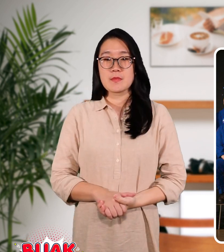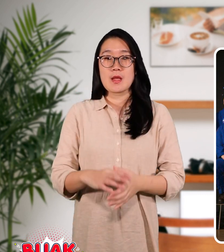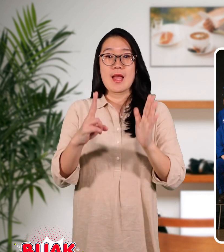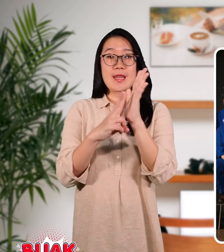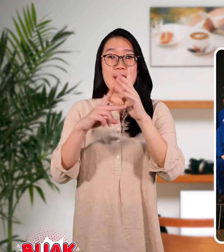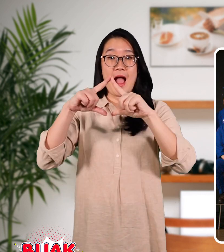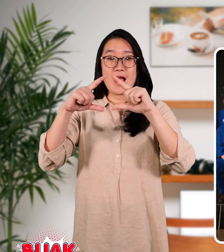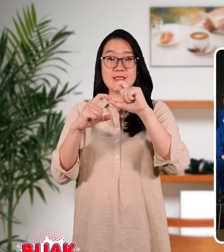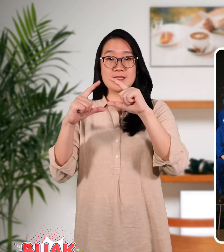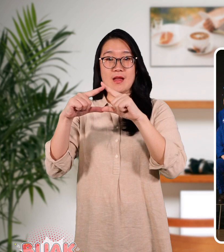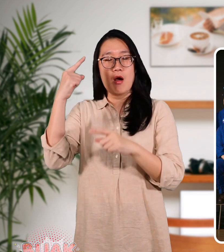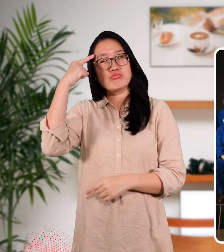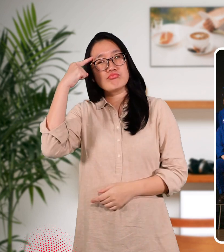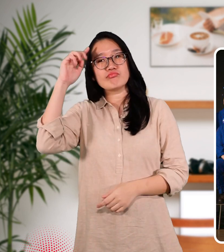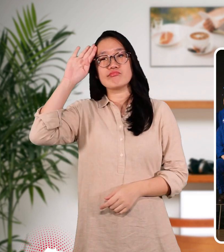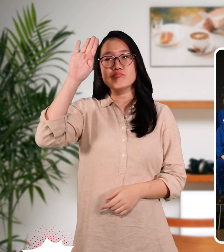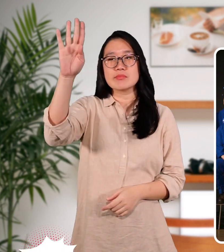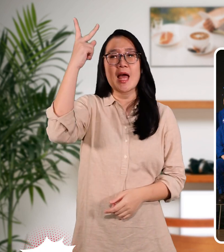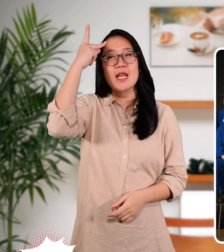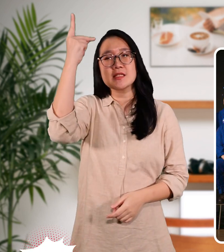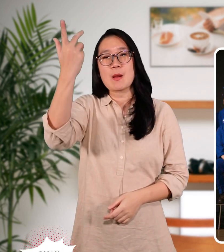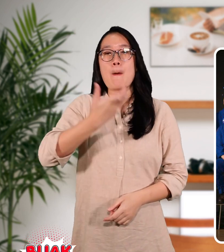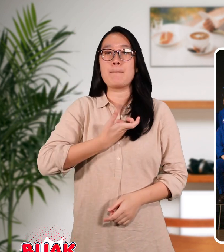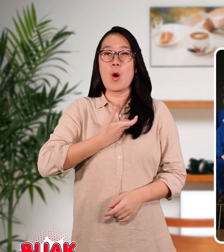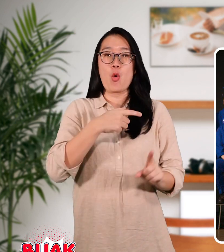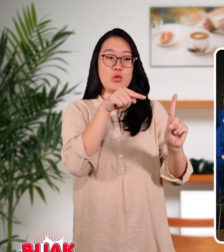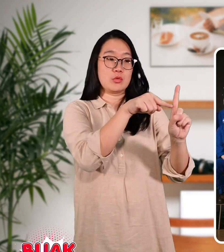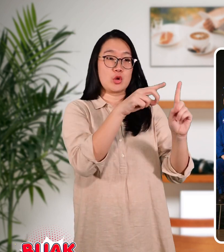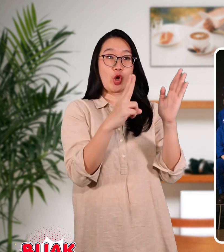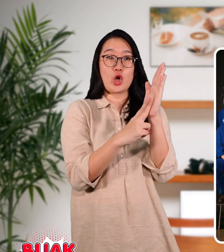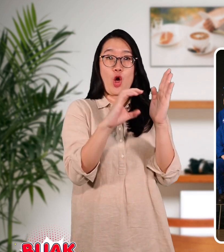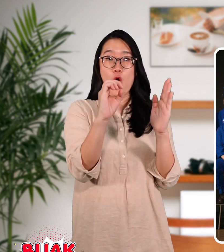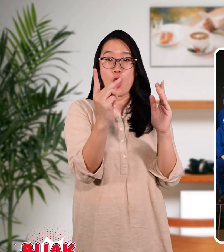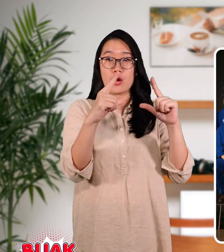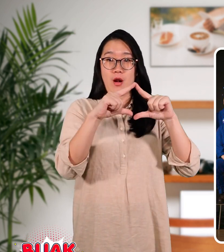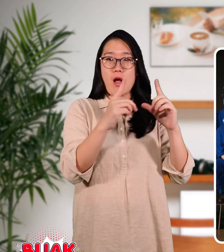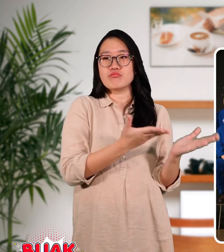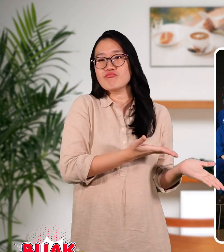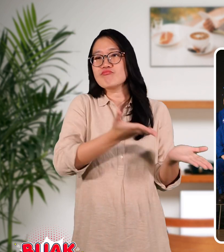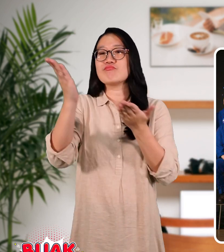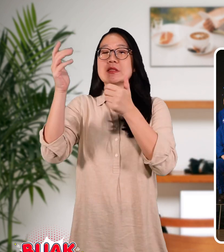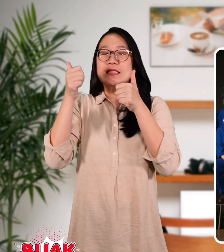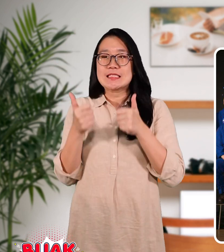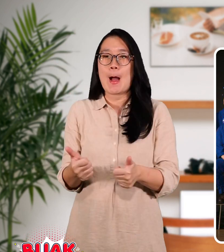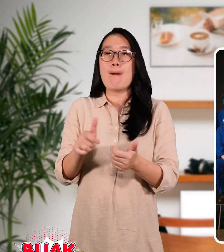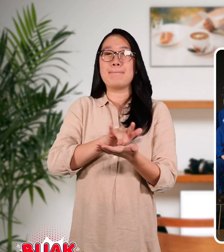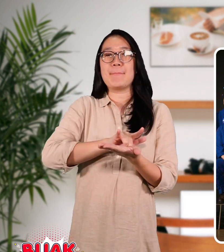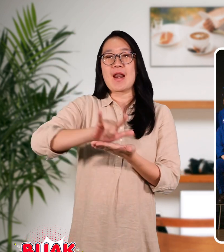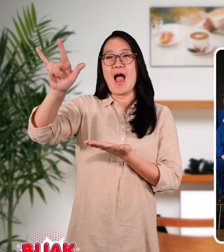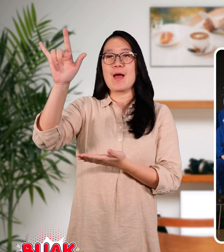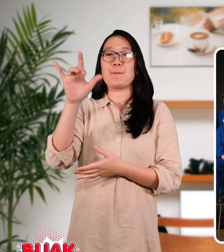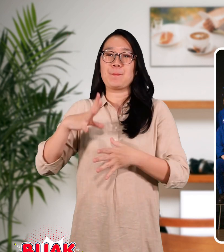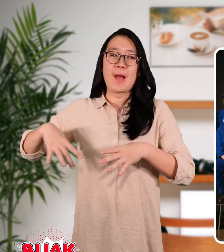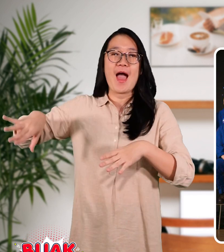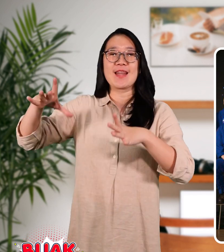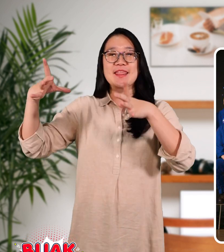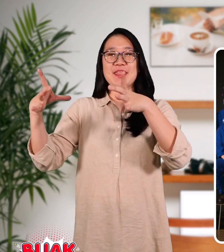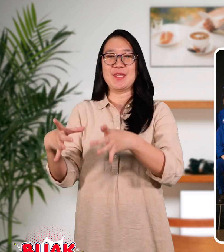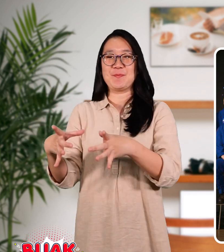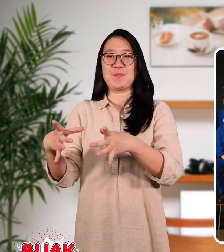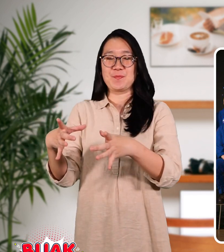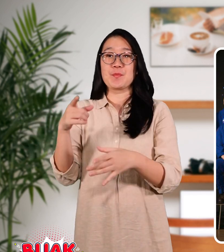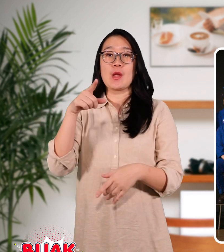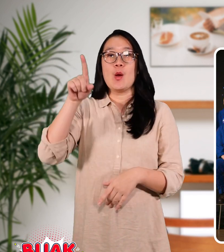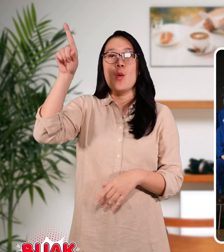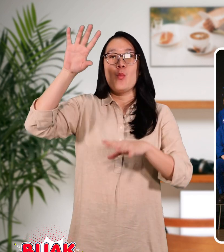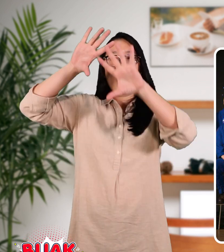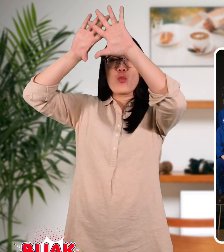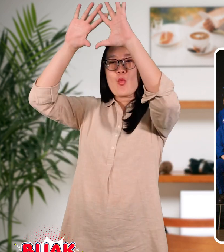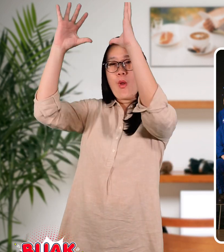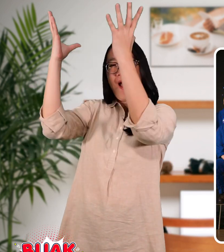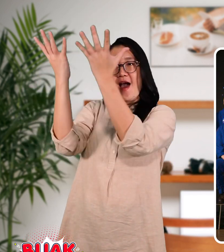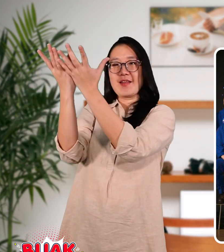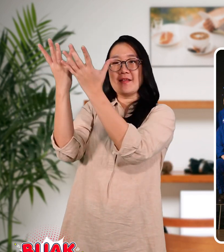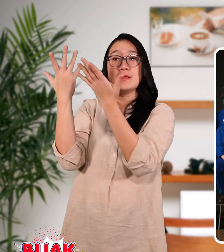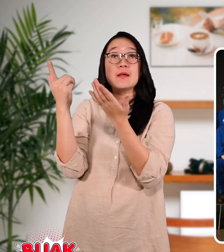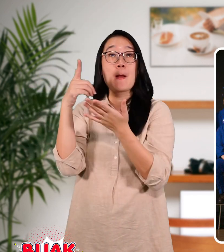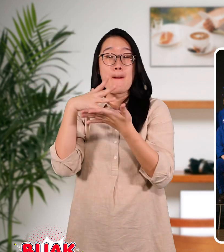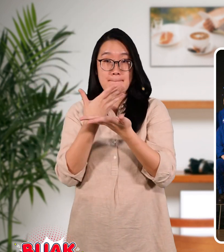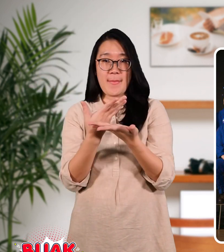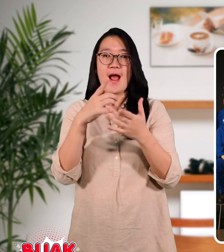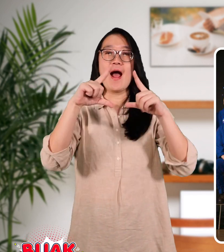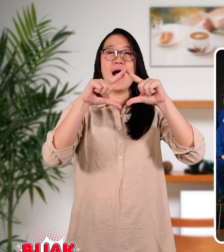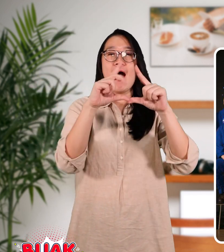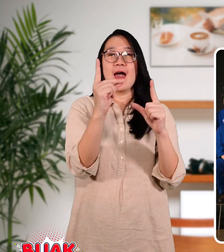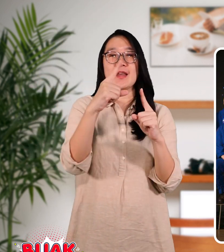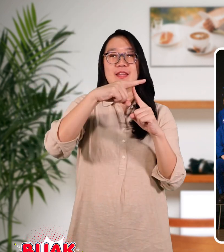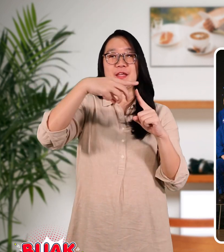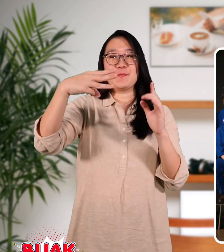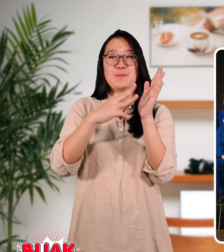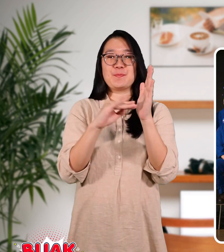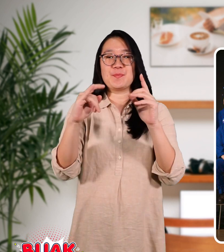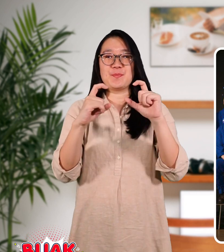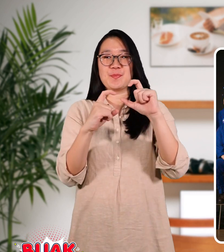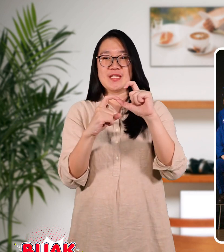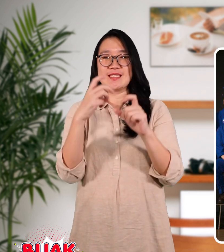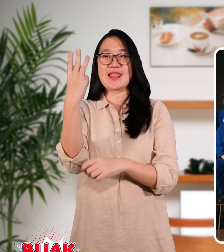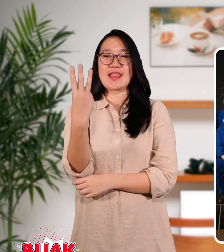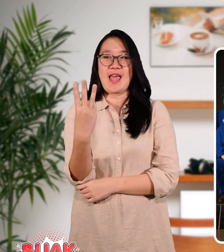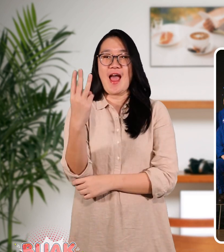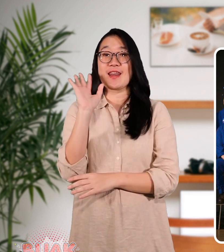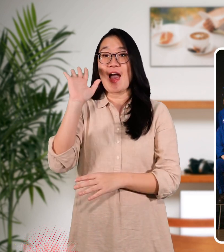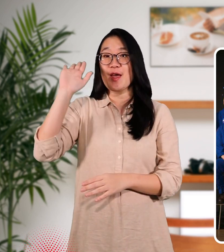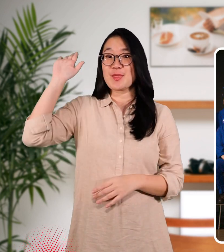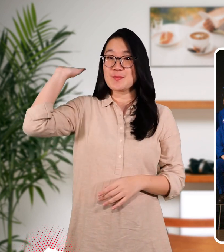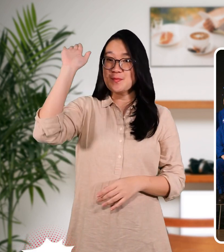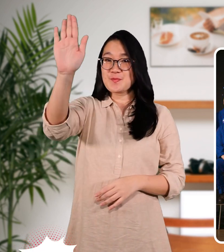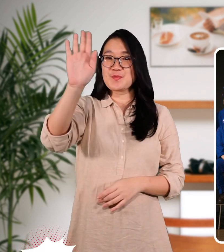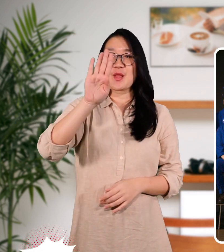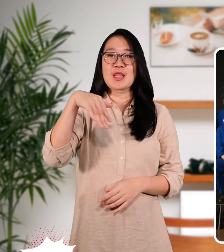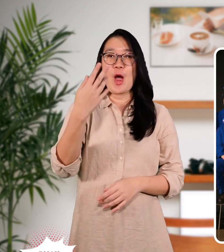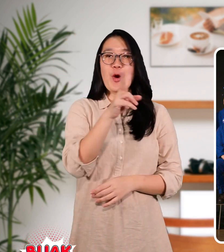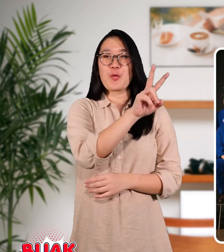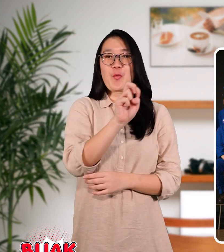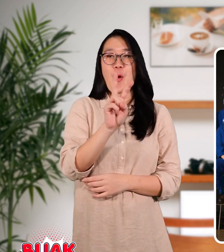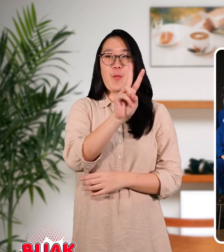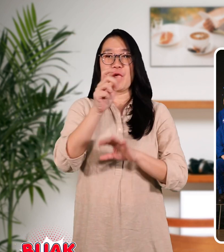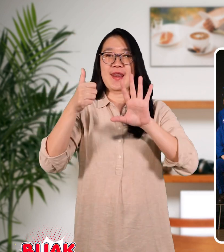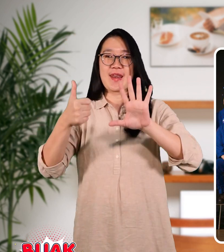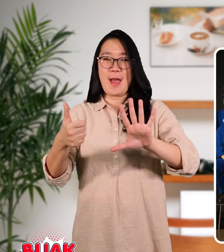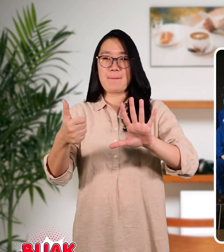NASA berencana membawa Nora siap berangkat bareng tim ke Bulan Artemis 3 nanti 2026.